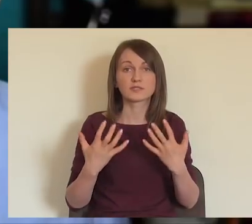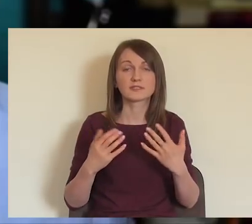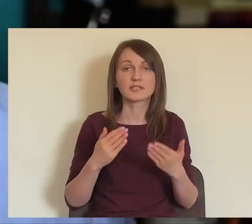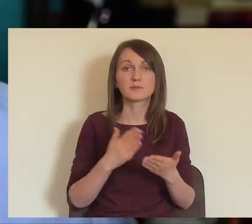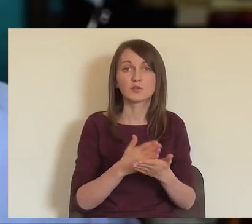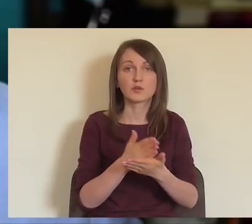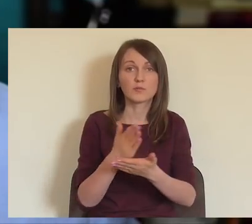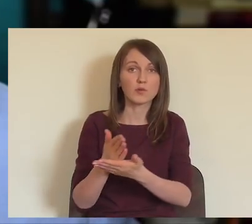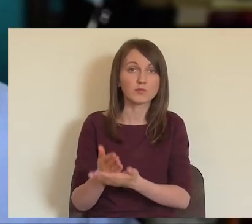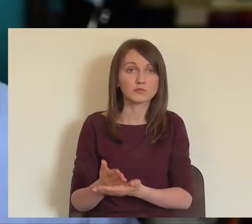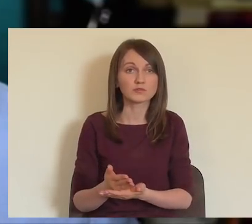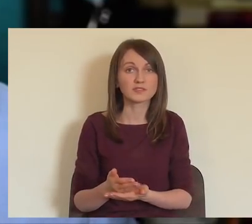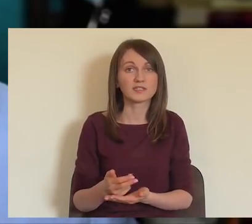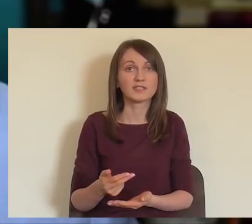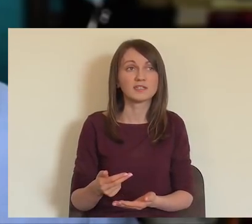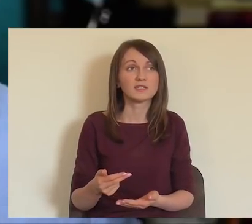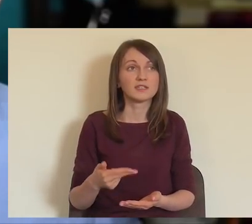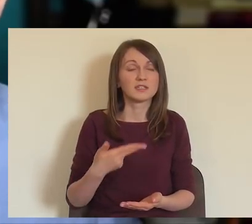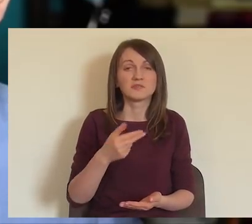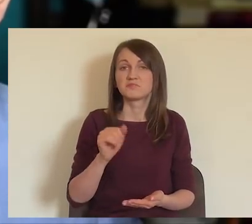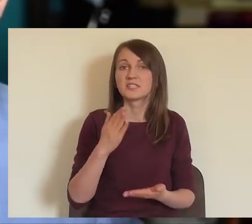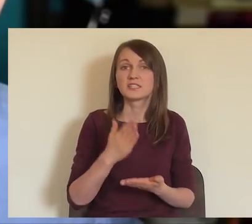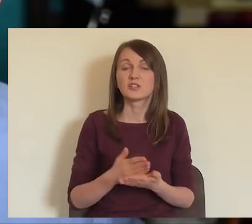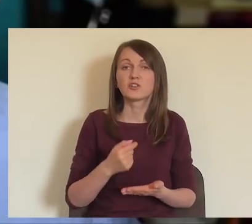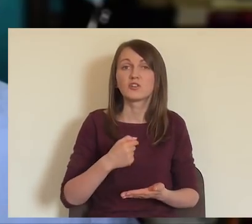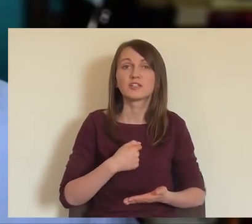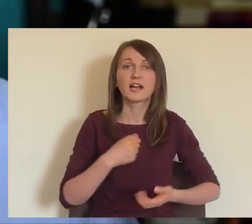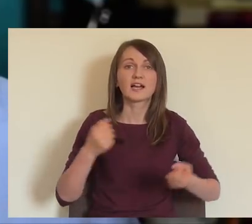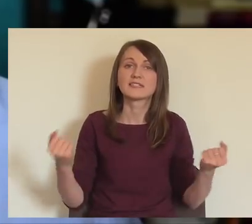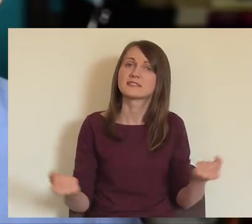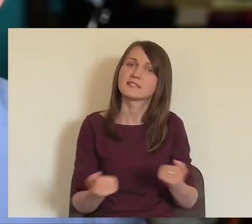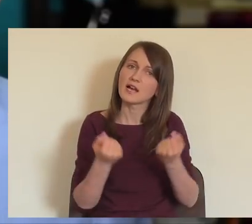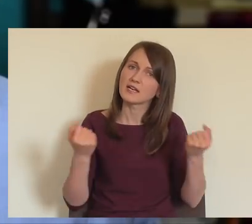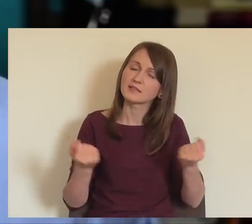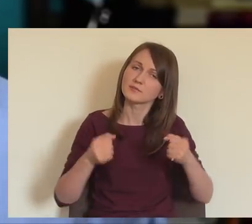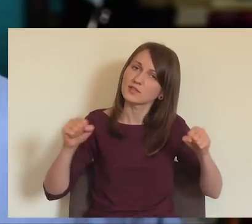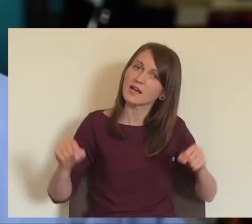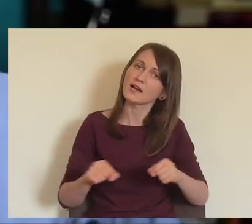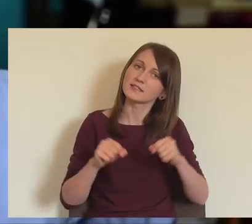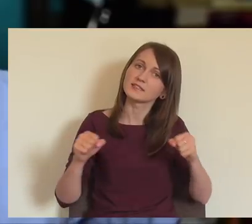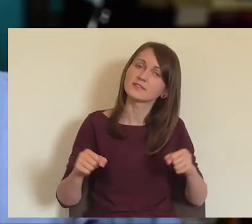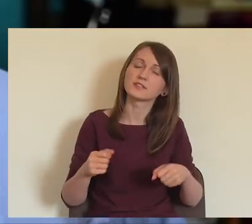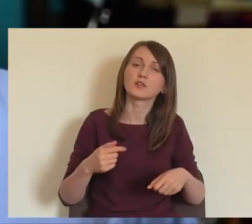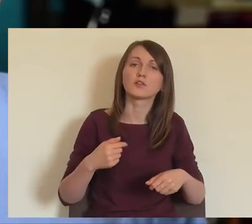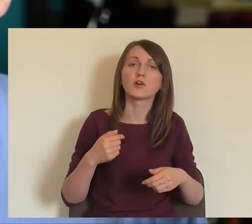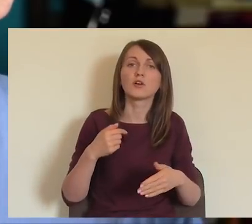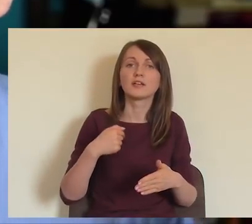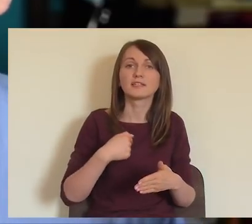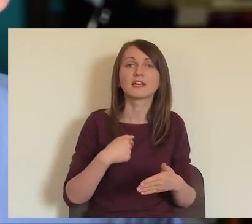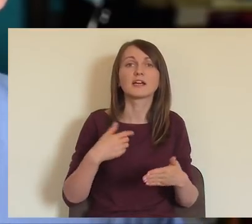W życiu duchowym nie chodzi o mobilizowanie się do czegoś, chodzi o odnajdywanie siły z relacji z Bogiem,